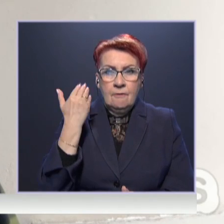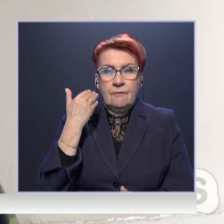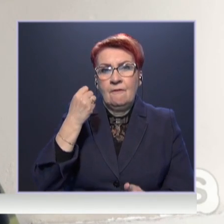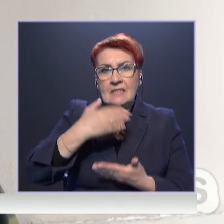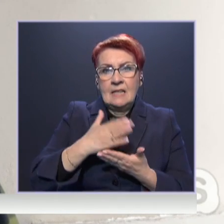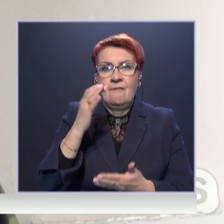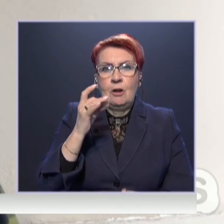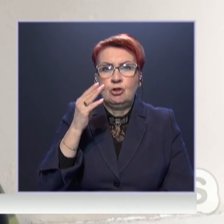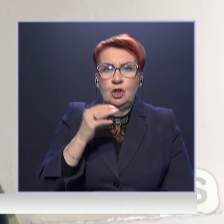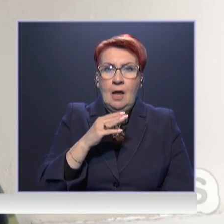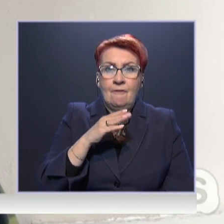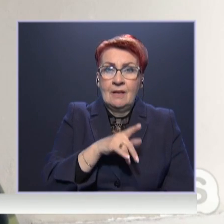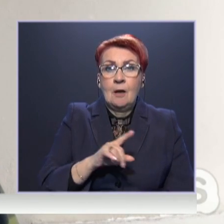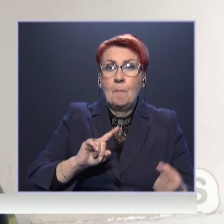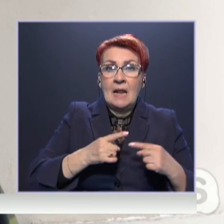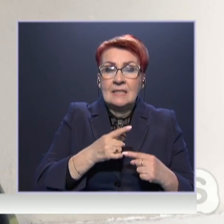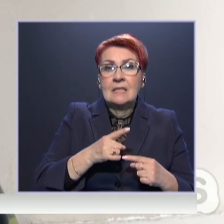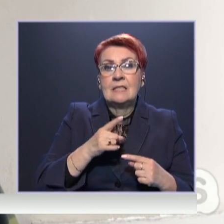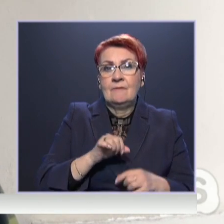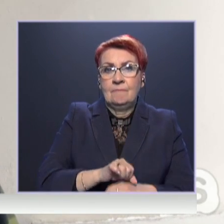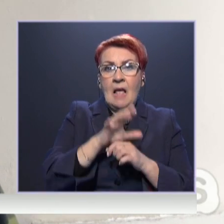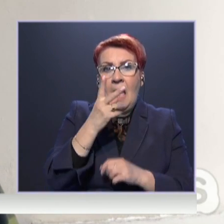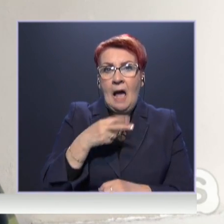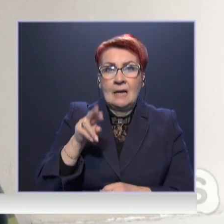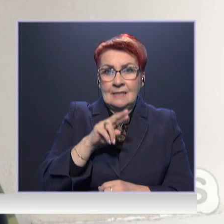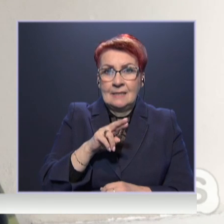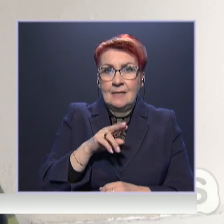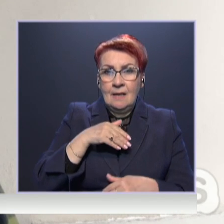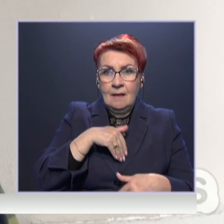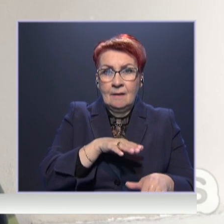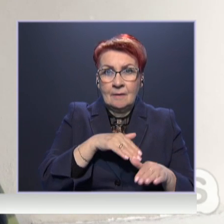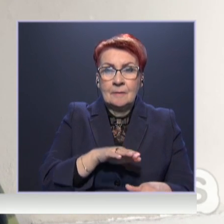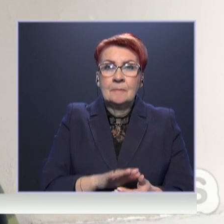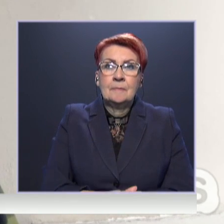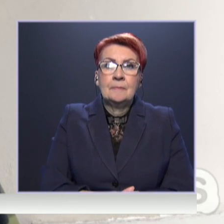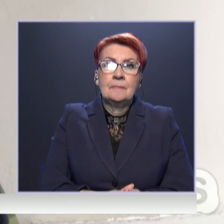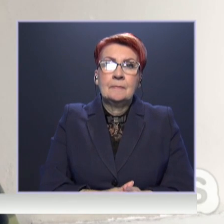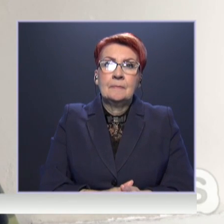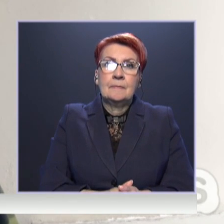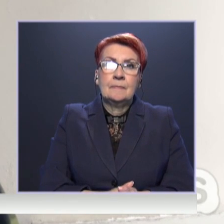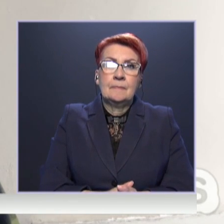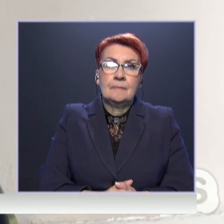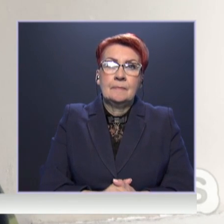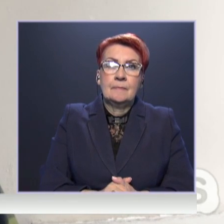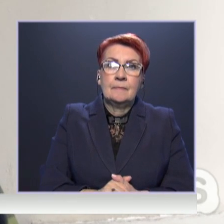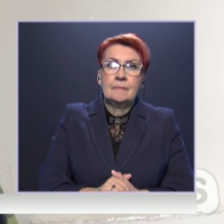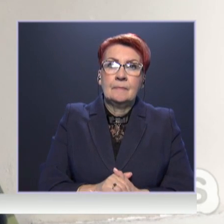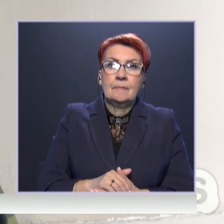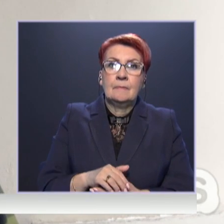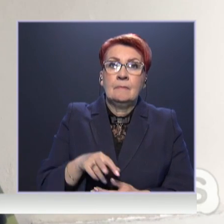Варшавы протестная акция украинцев и Российской Федерации его обливают краской Я появляюсь через